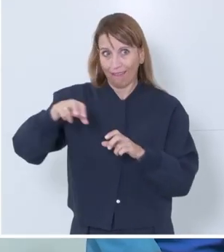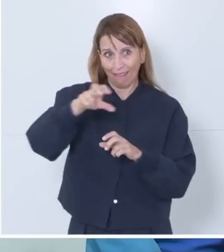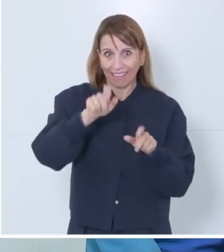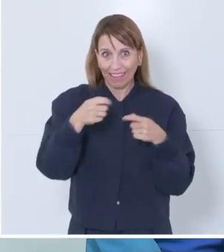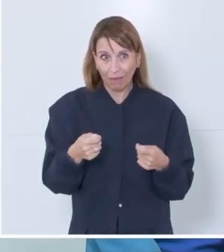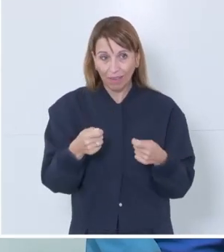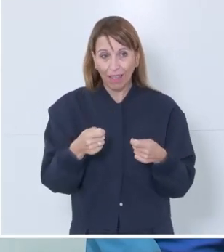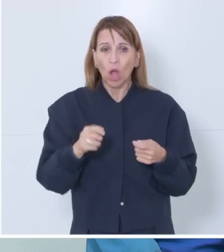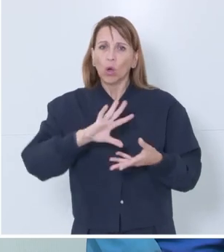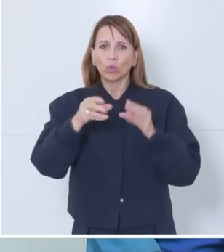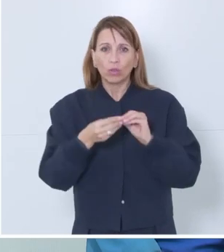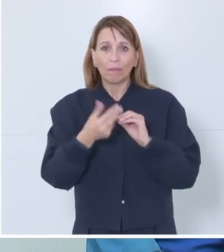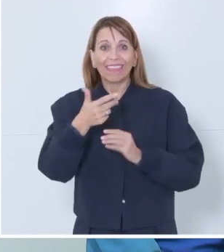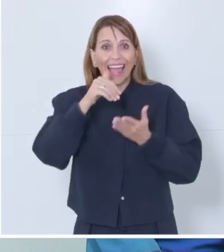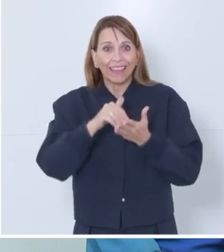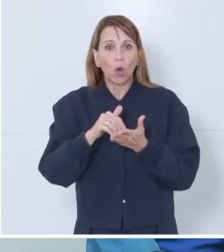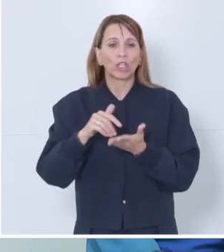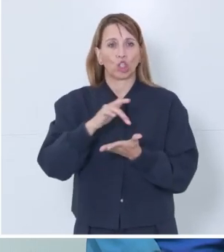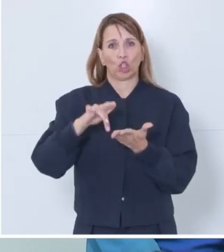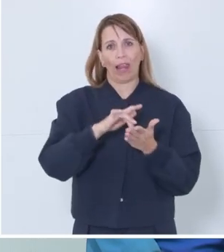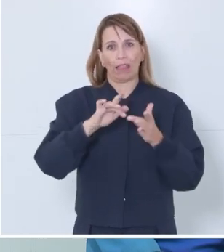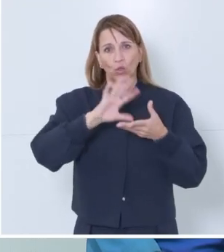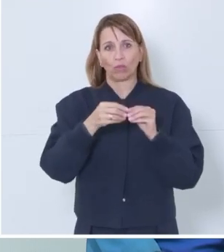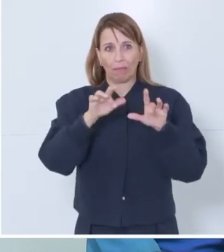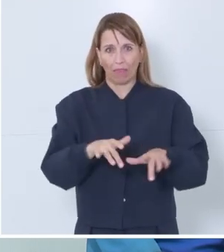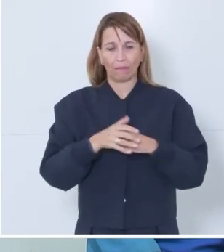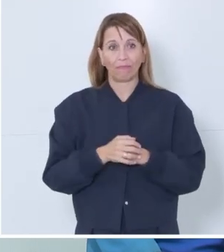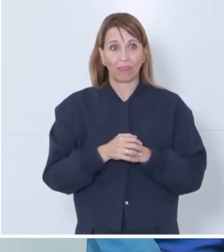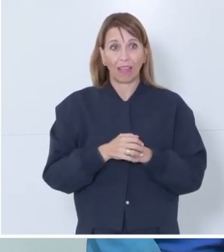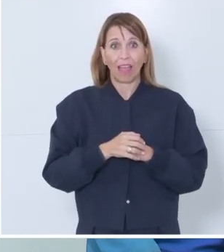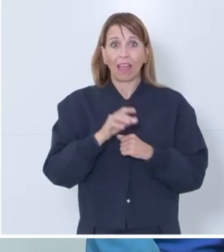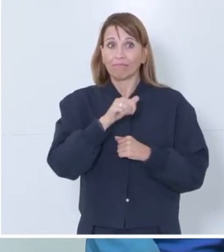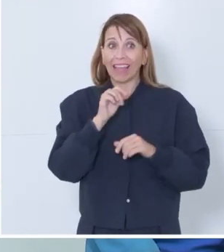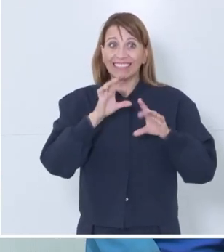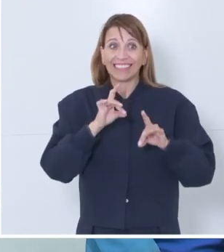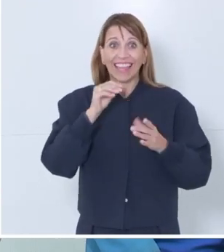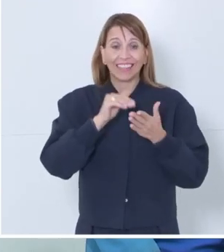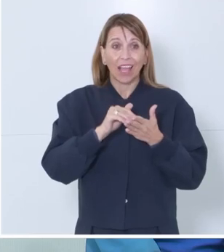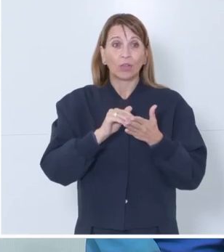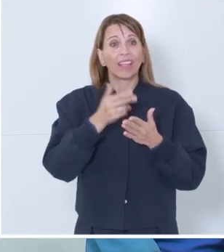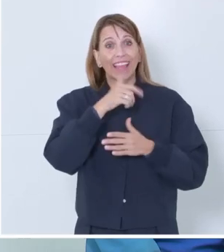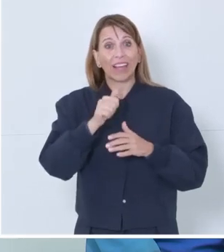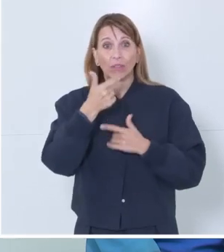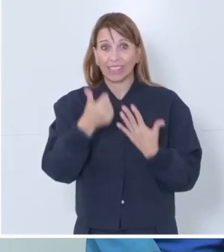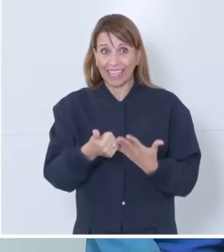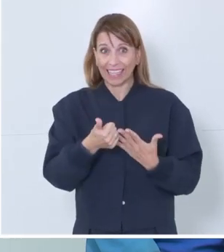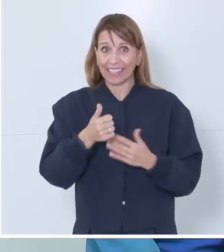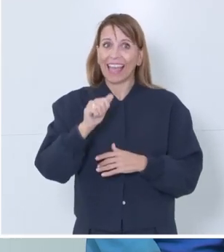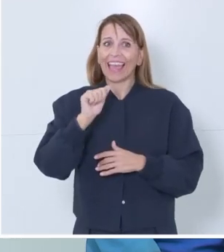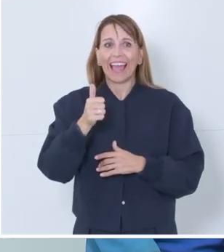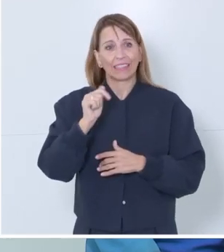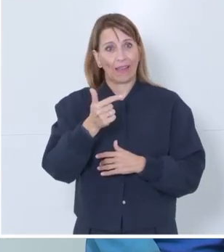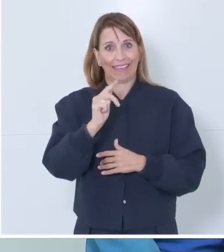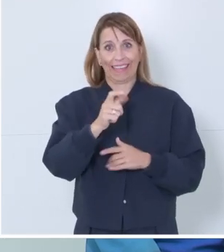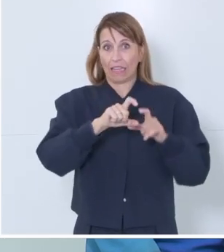3.000 Einsatzstellen. 10.163 wurden in den ersten drei Quartalen zugewiesen und es ergibt insgesamt